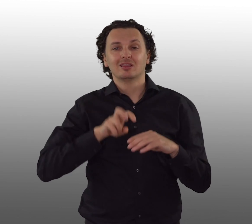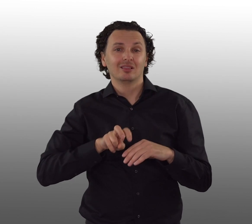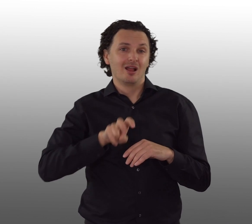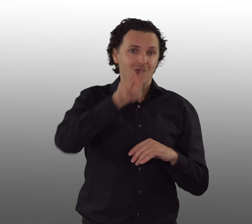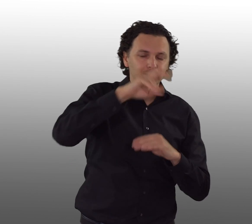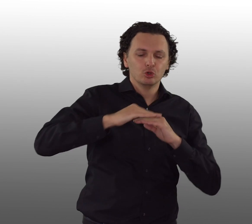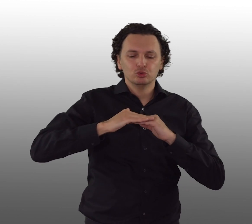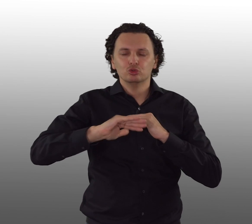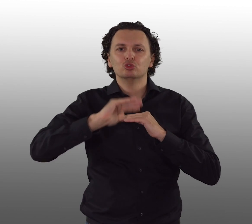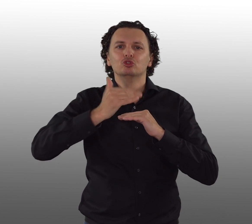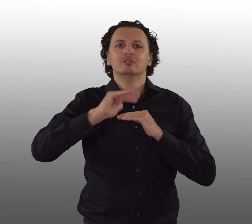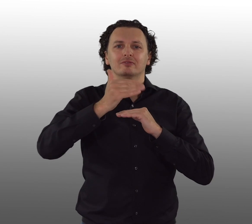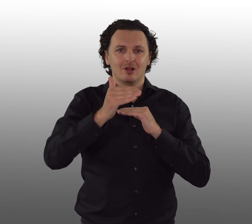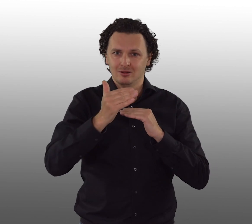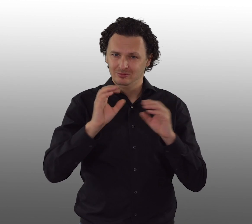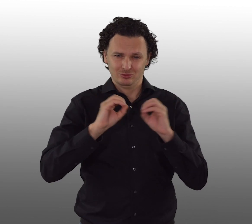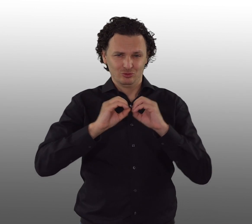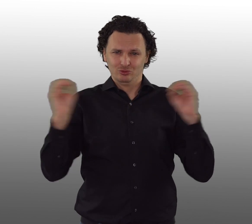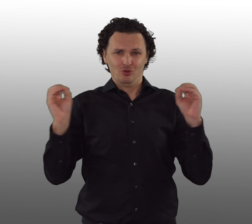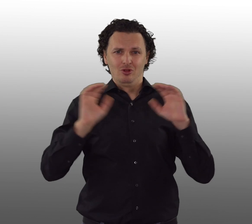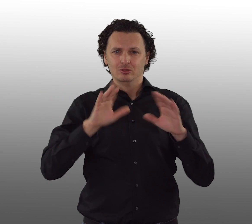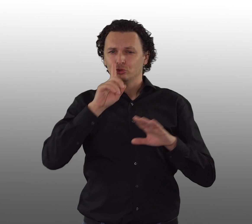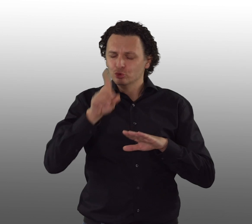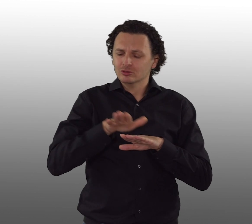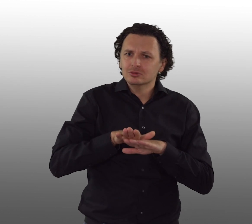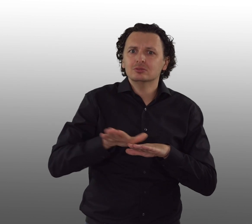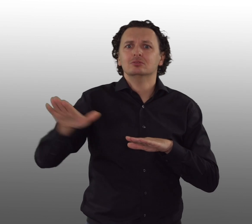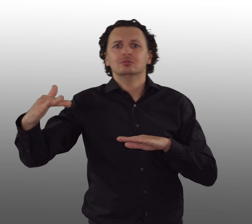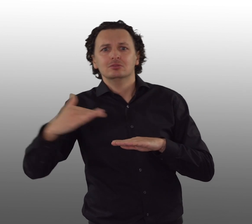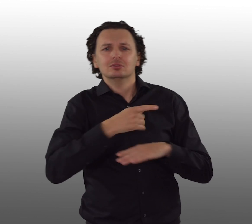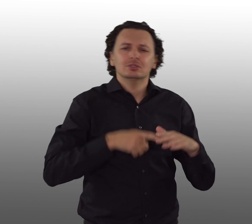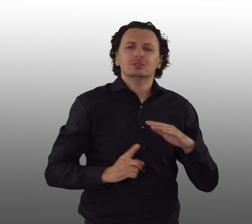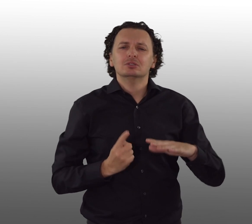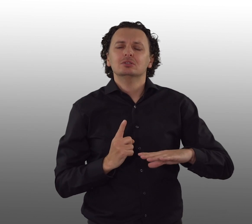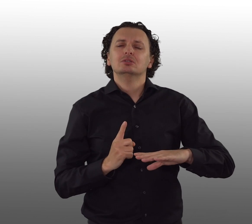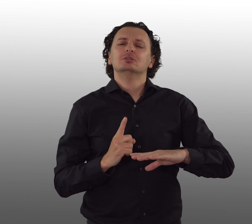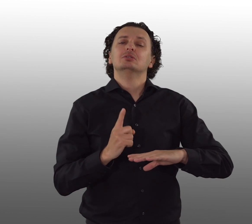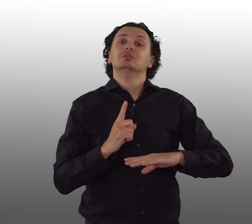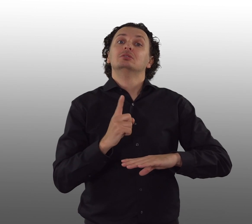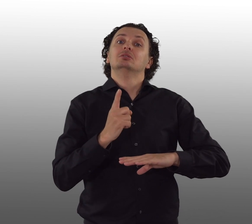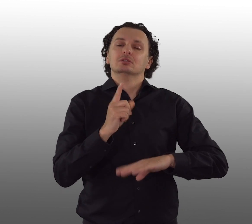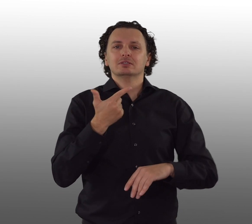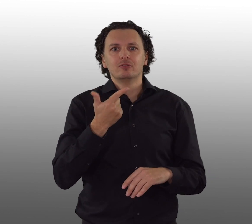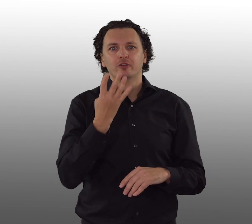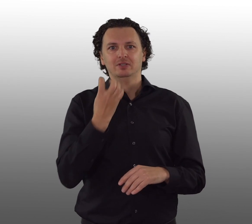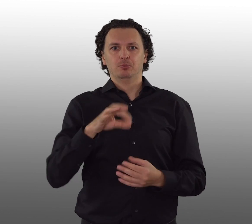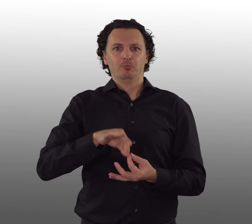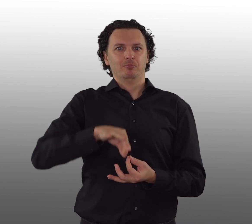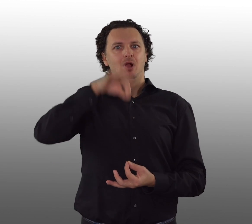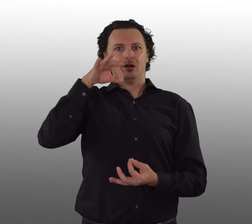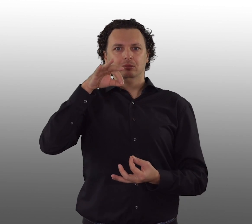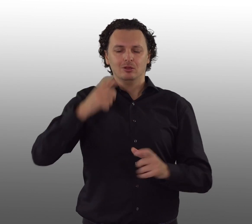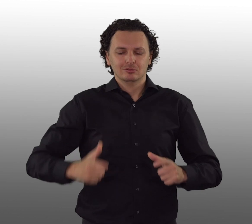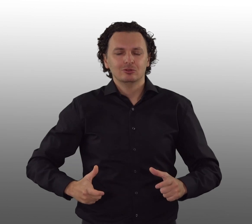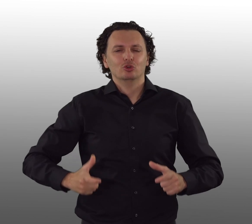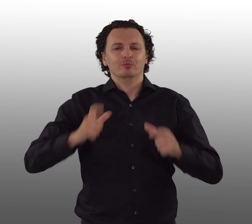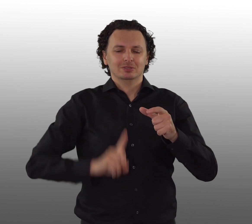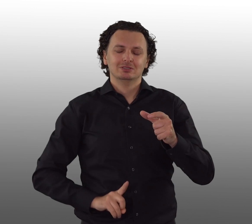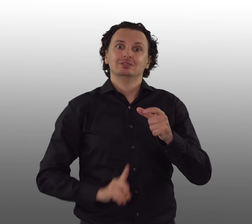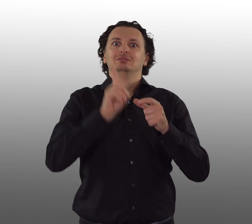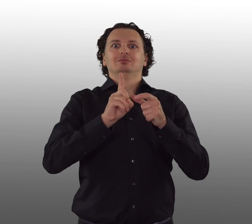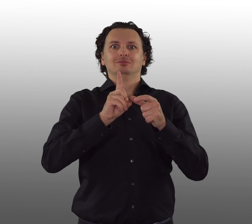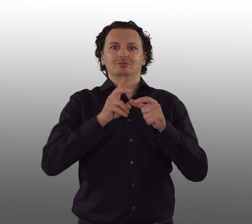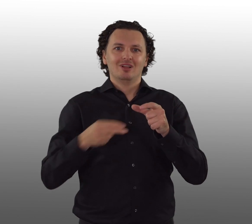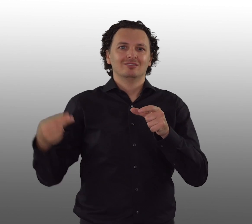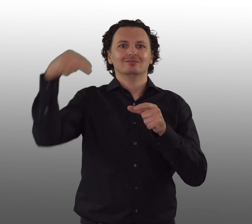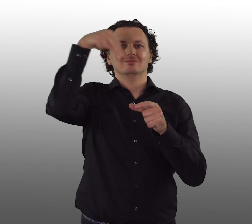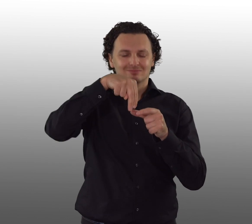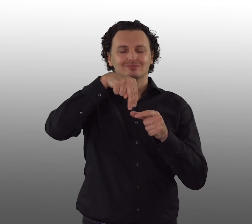Ganz ohne Treppen und Stufen folgt ihr den Rampen bis zur Plattform des 42 Meter hohen Turms,